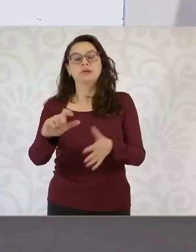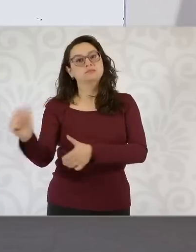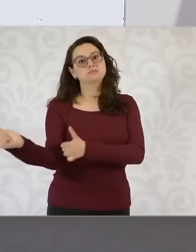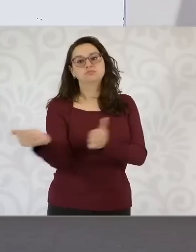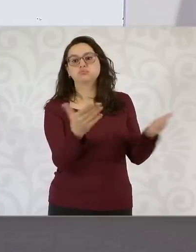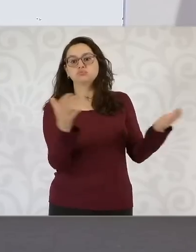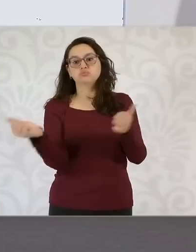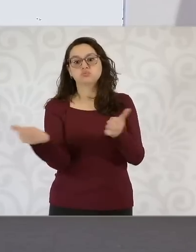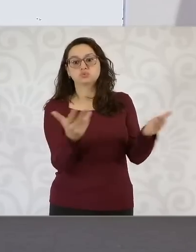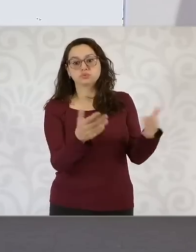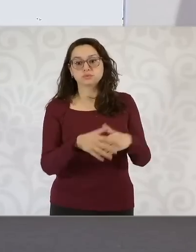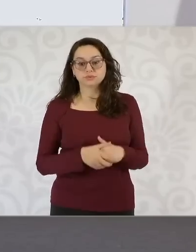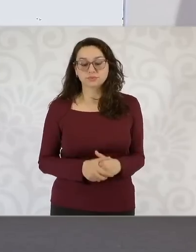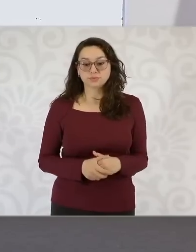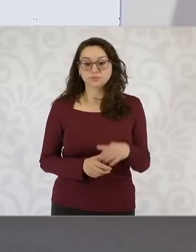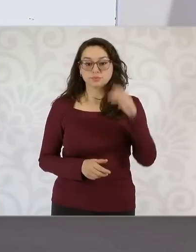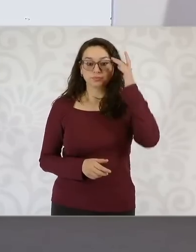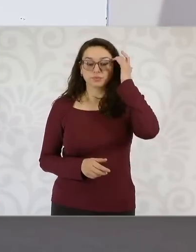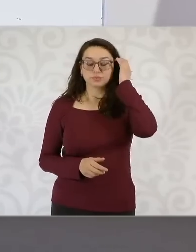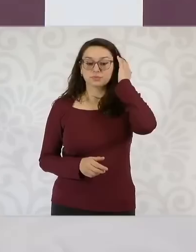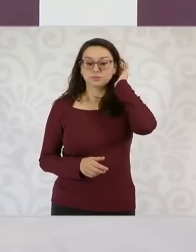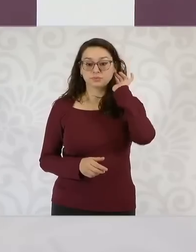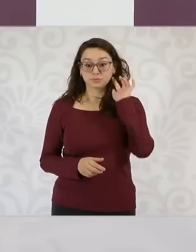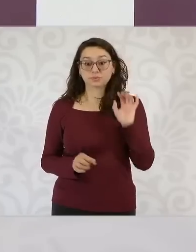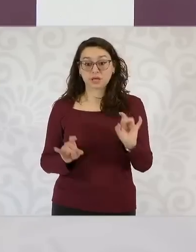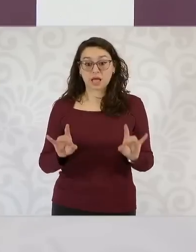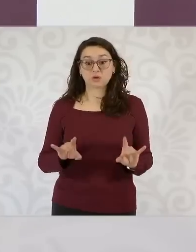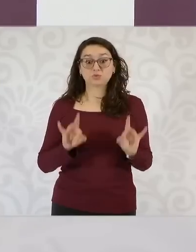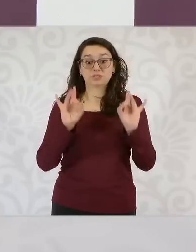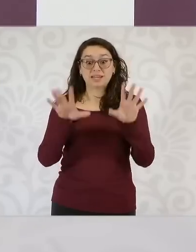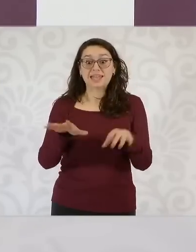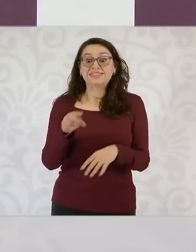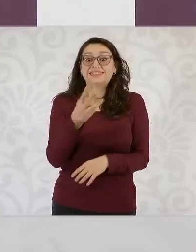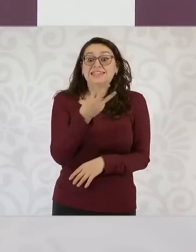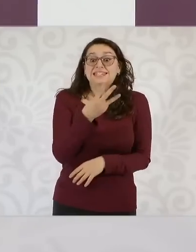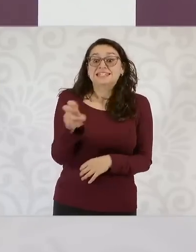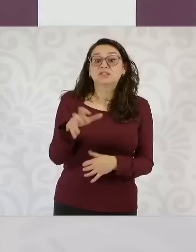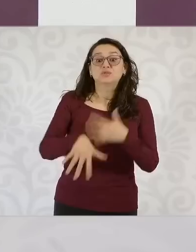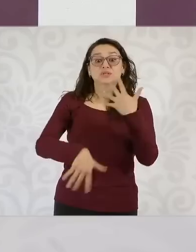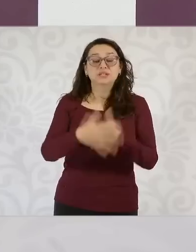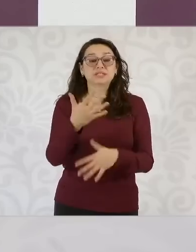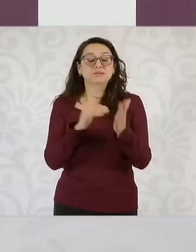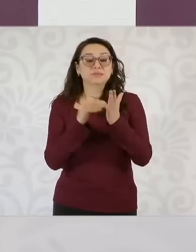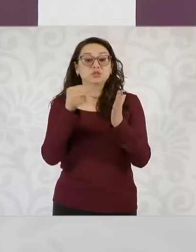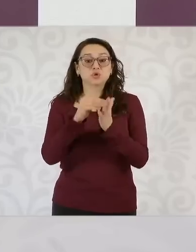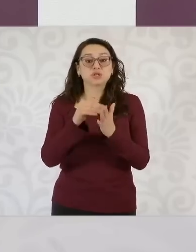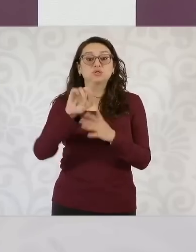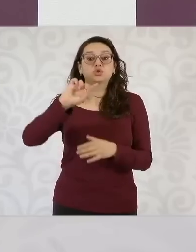nos venden más ellos aquí Australia le vende 315 millon deó más a Estados Unidos de lo que